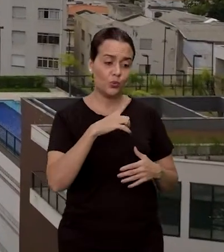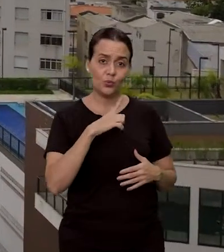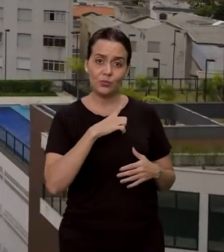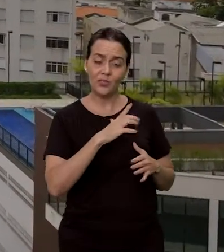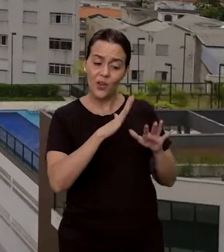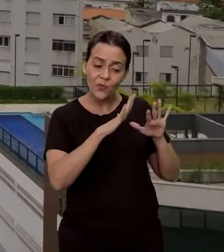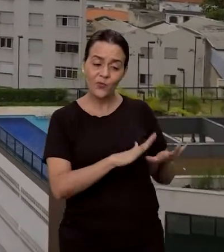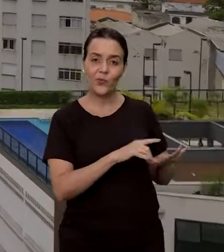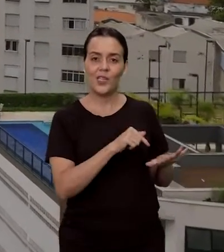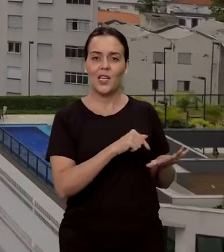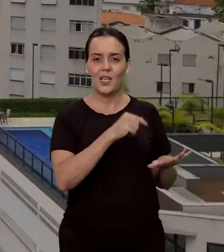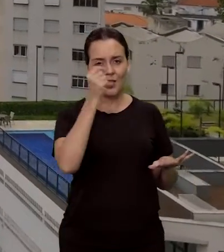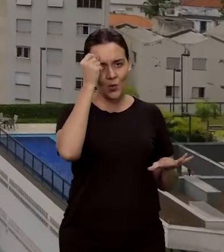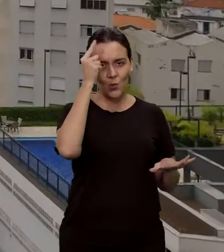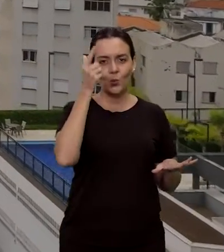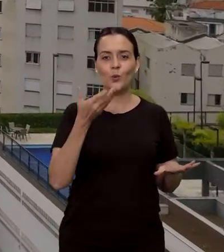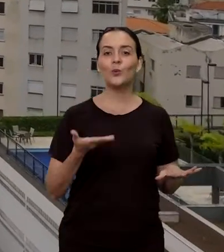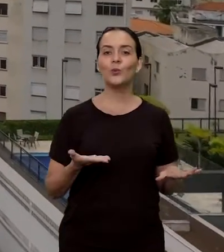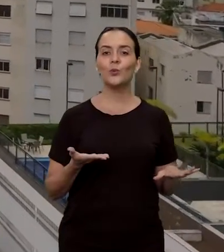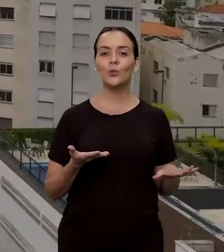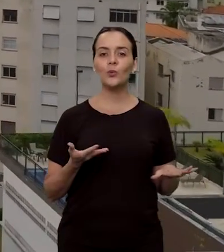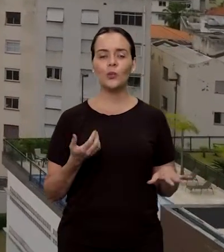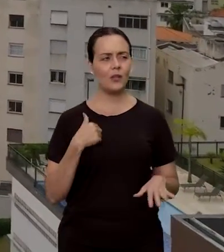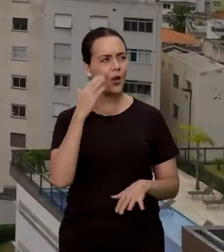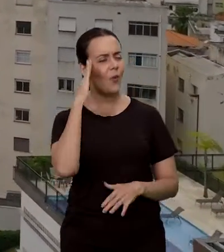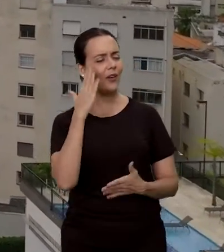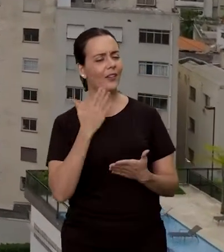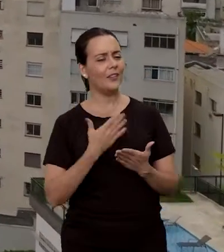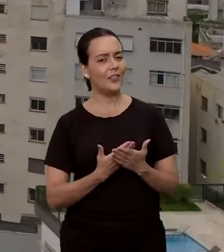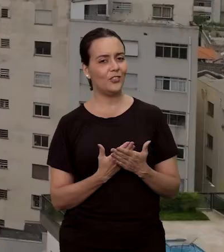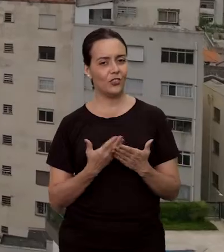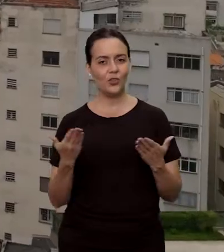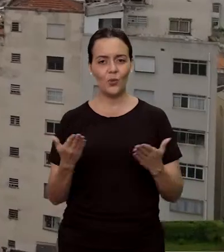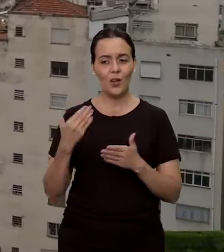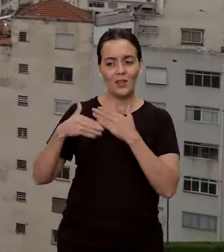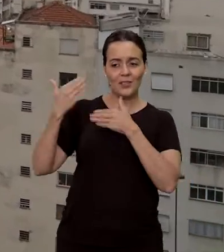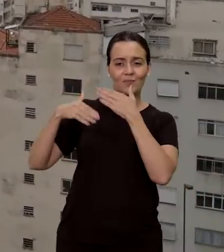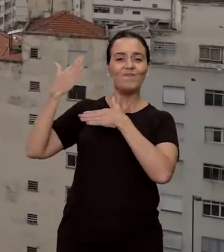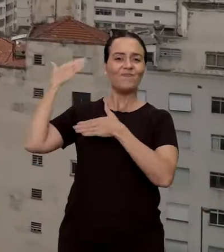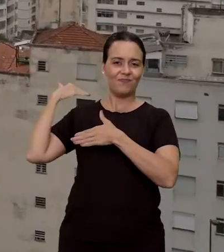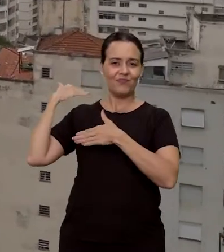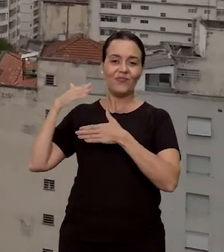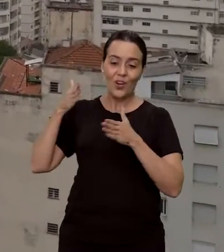Quais são as narrativas que vão contar a nossa história? [Katiúscia] Eu acredito muito que o que vai ficar no futuro, é o que a gente construiu desde o passado.